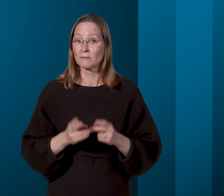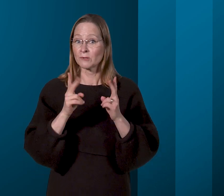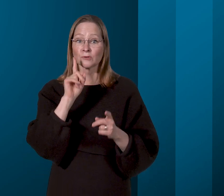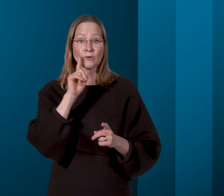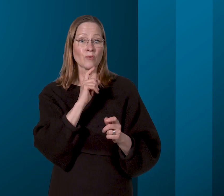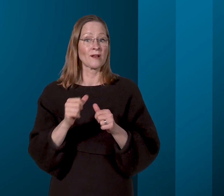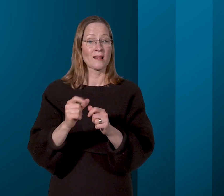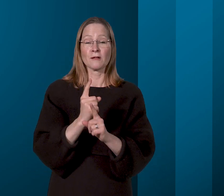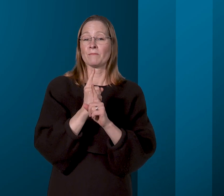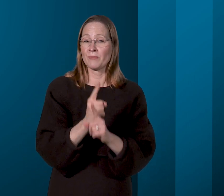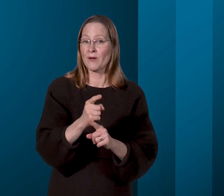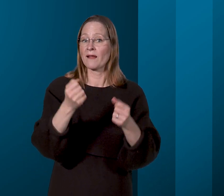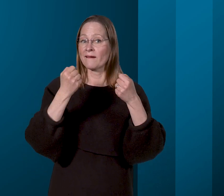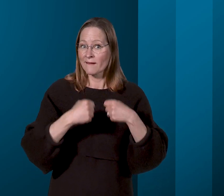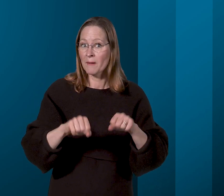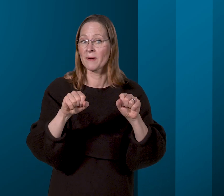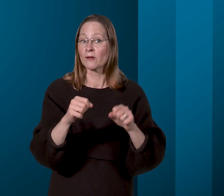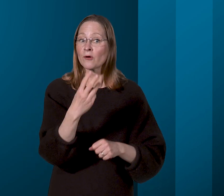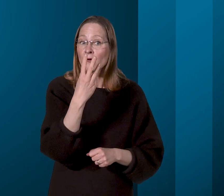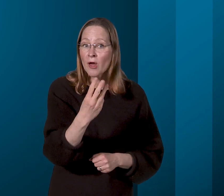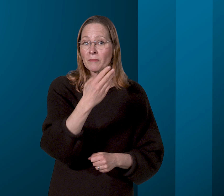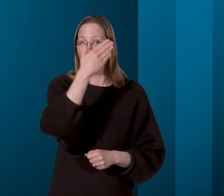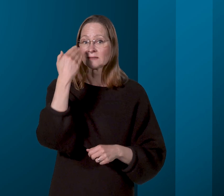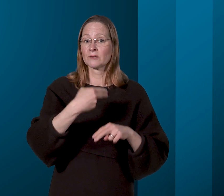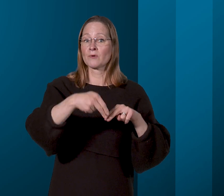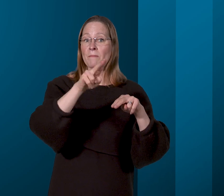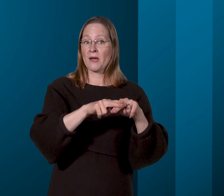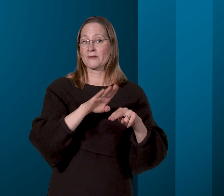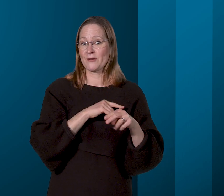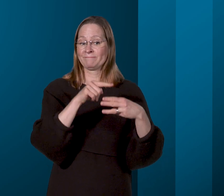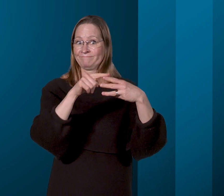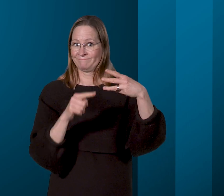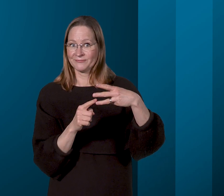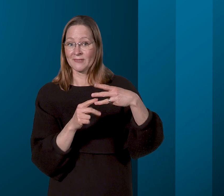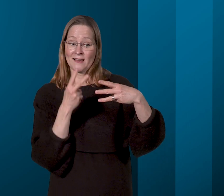Myös Kuurojen Liitto on mukana kampanjassa kolmen kesätyöpaikan voimin.